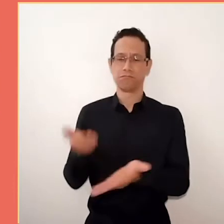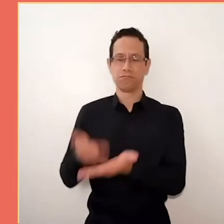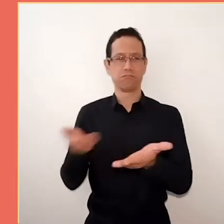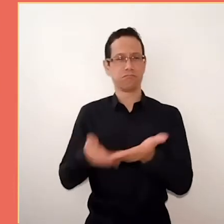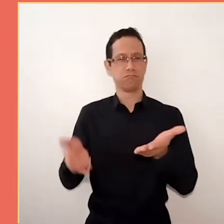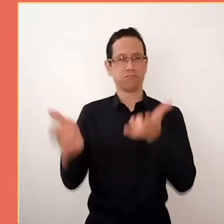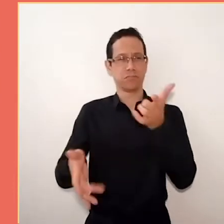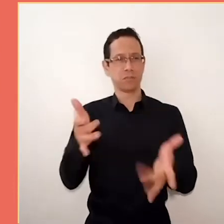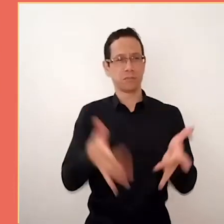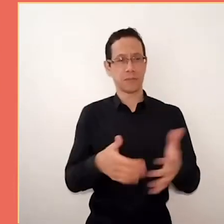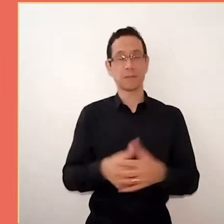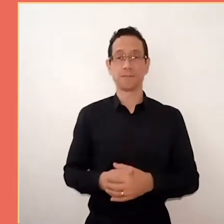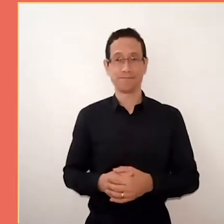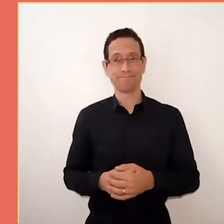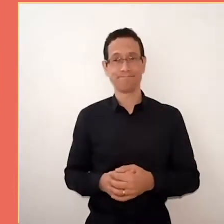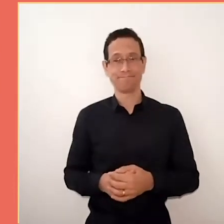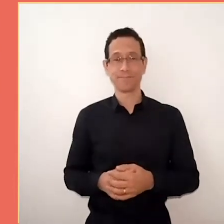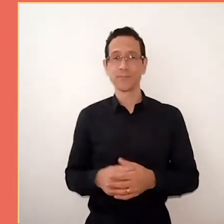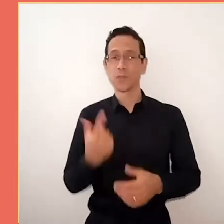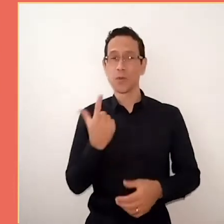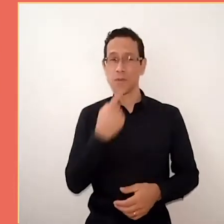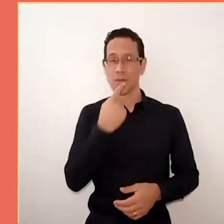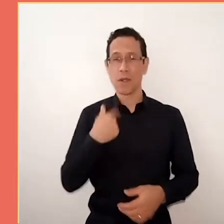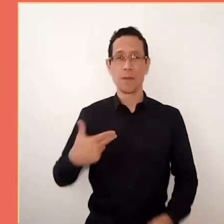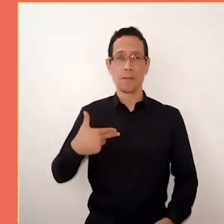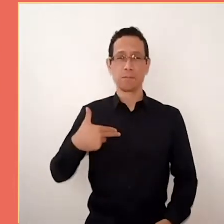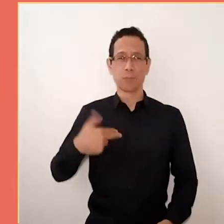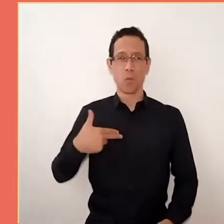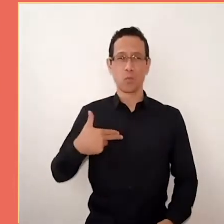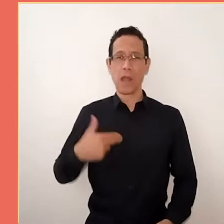Um tiro no peito porque sabemos que temos pessoas como Tawane Theodoro,